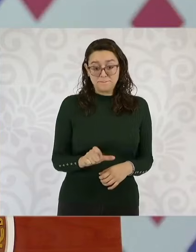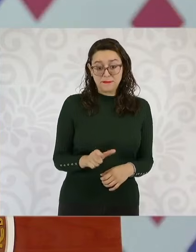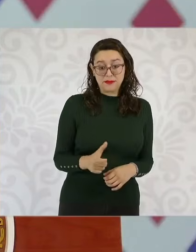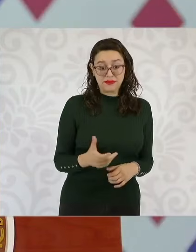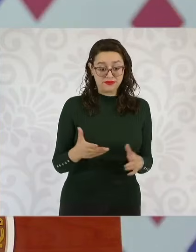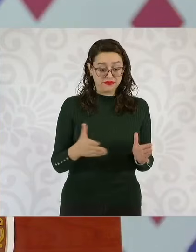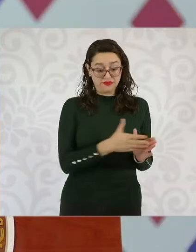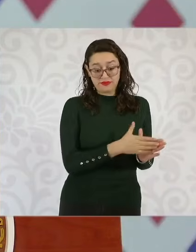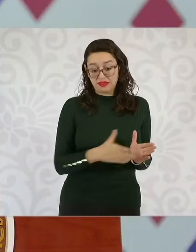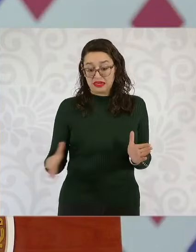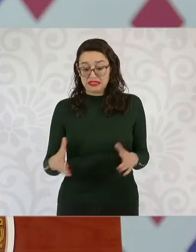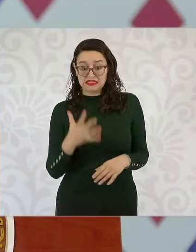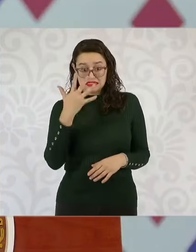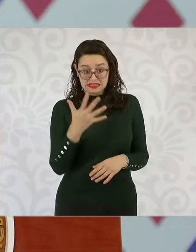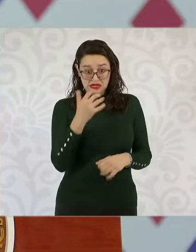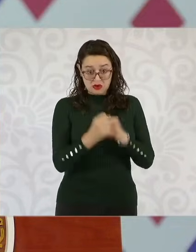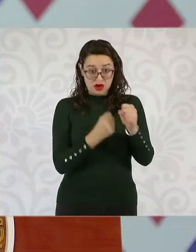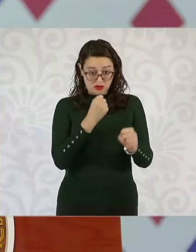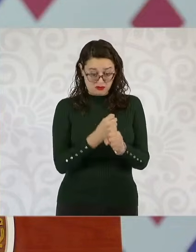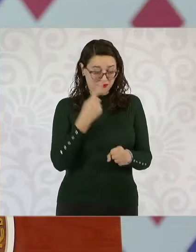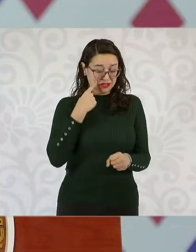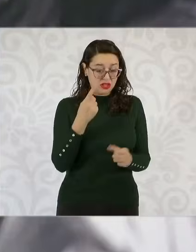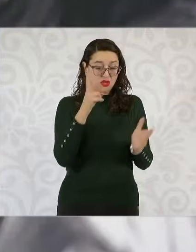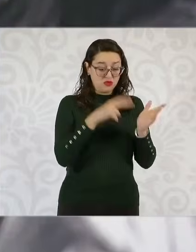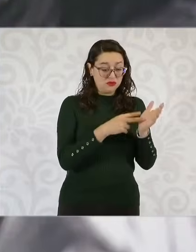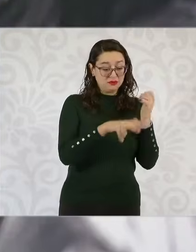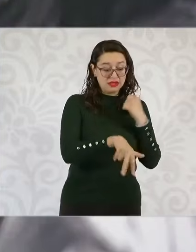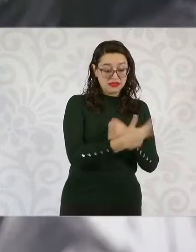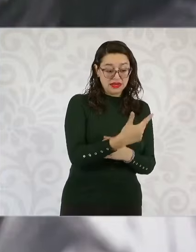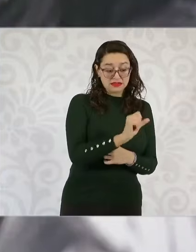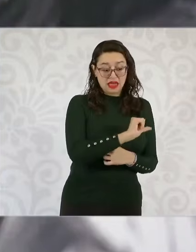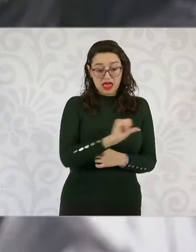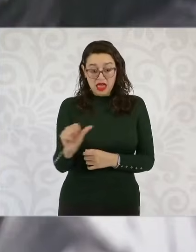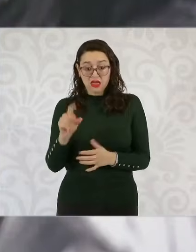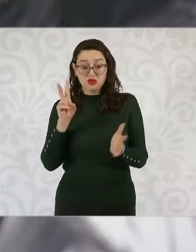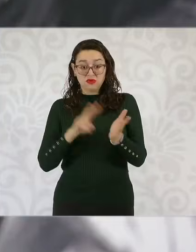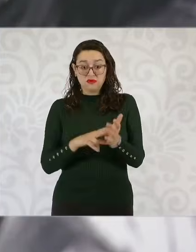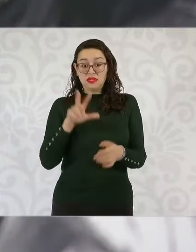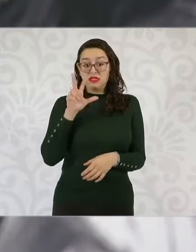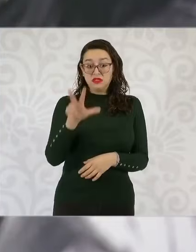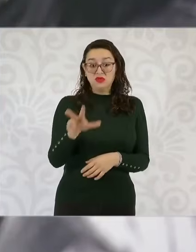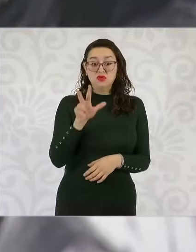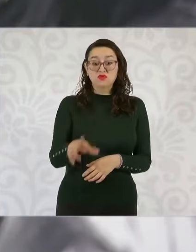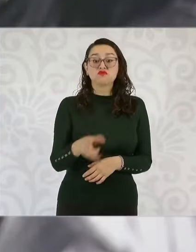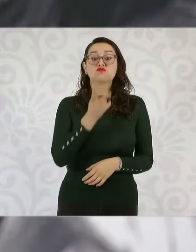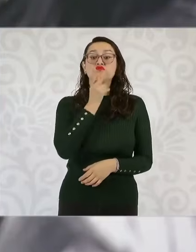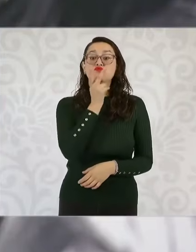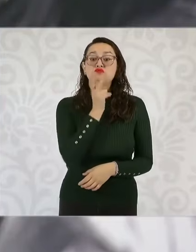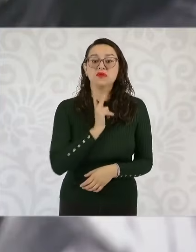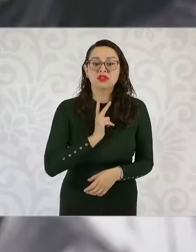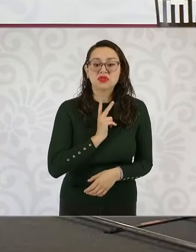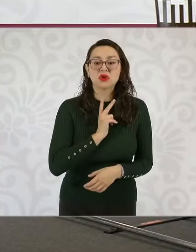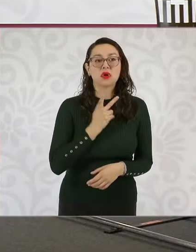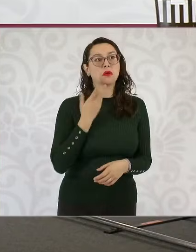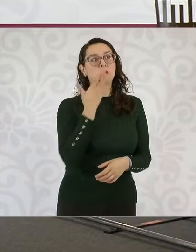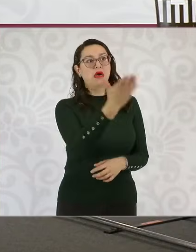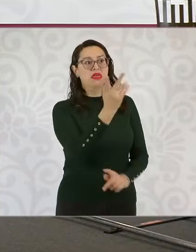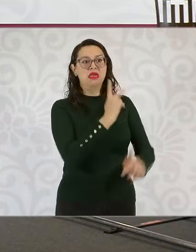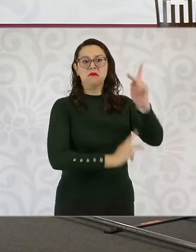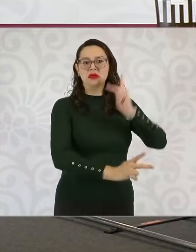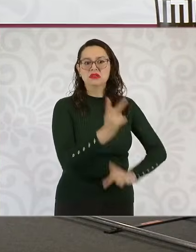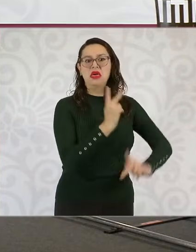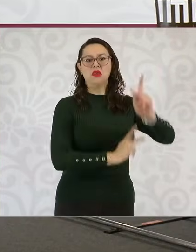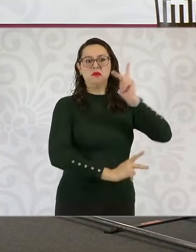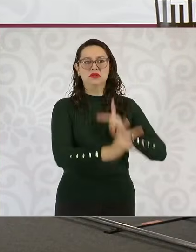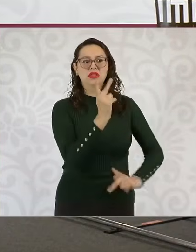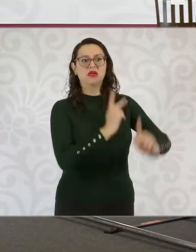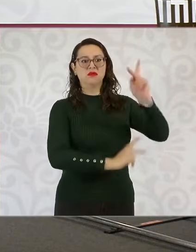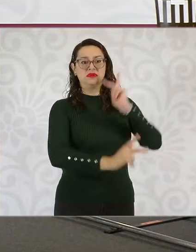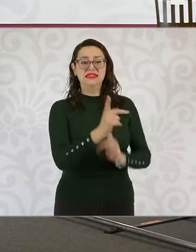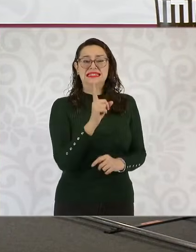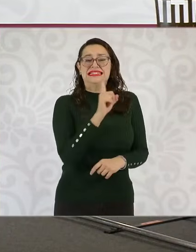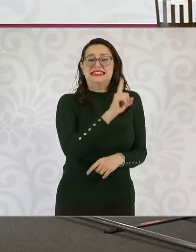años entre 2013 y 2018 a ser la petrolera más endeudada del mundo su deuda creció más de 100%